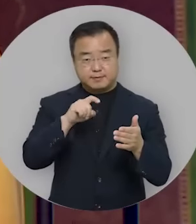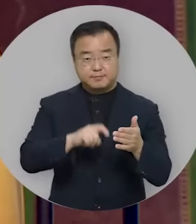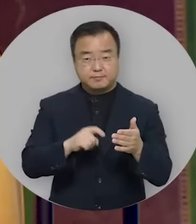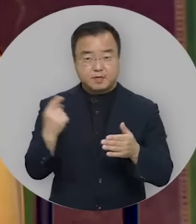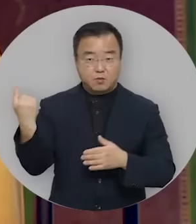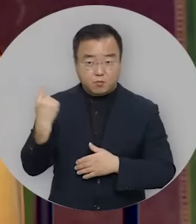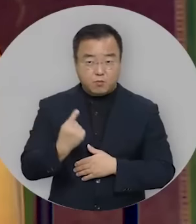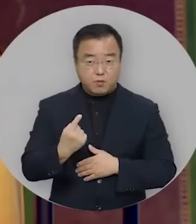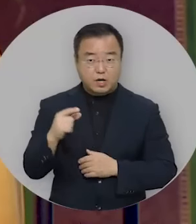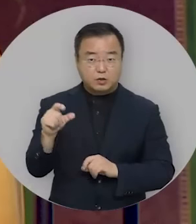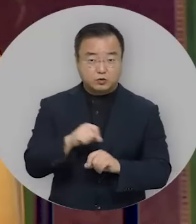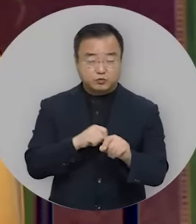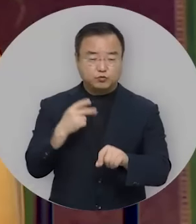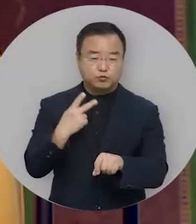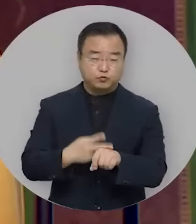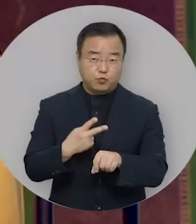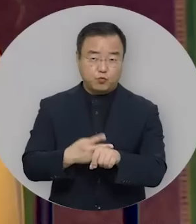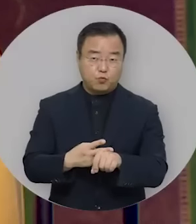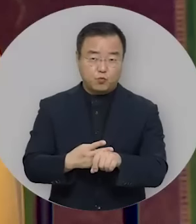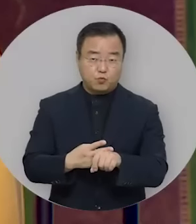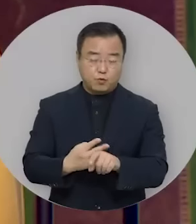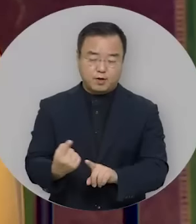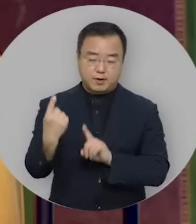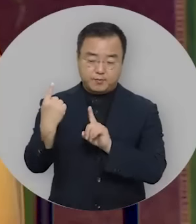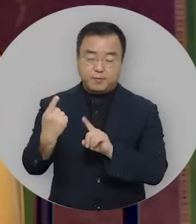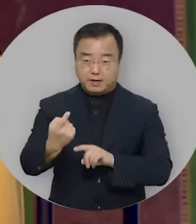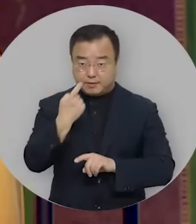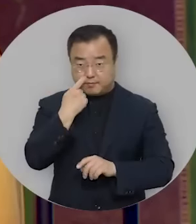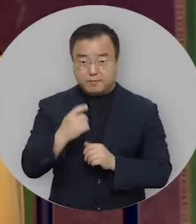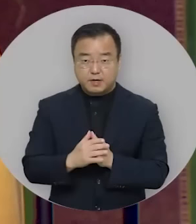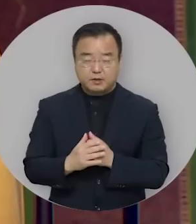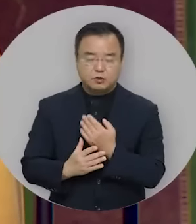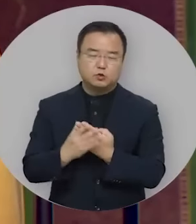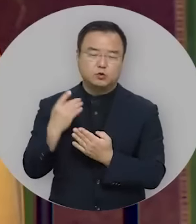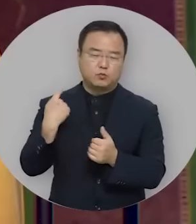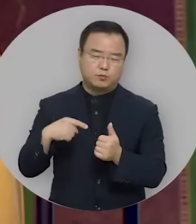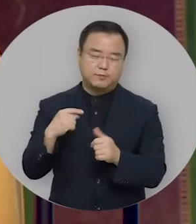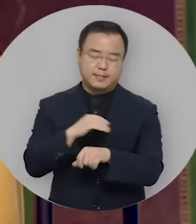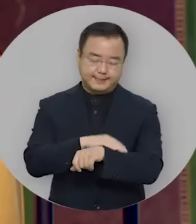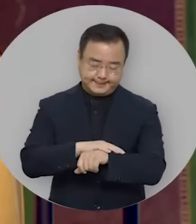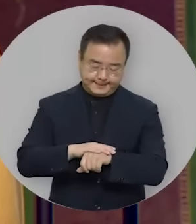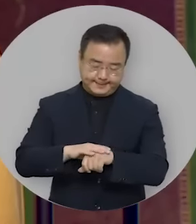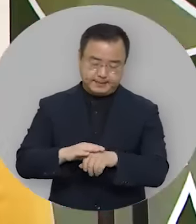다시 특수교사로부터 수업을 받는데요. 이것은 통합교육을 더 잘하기 위한